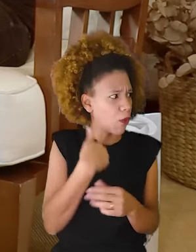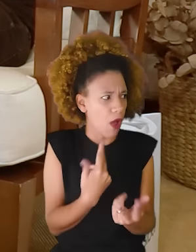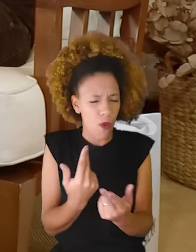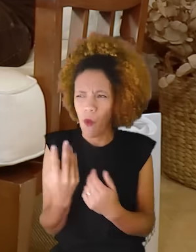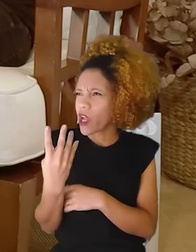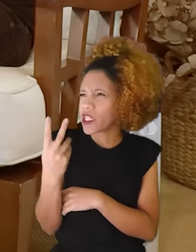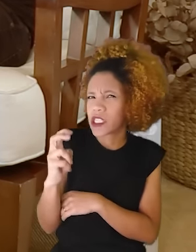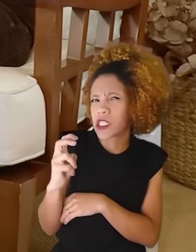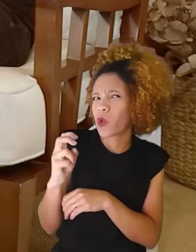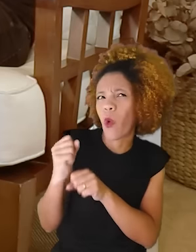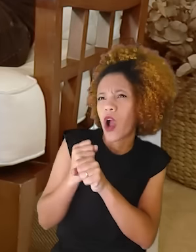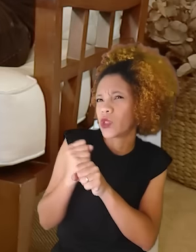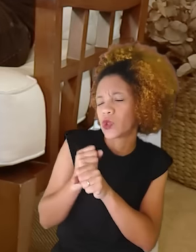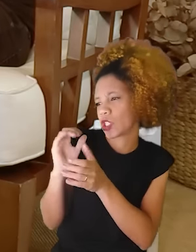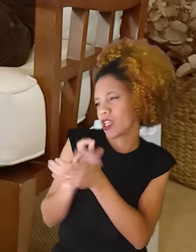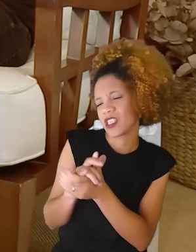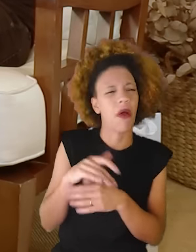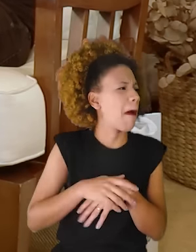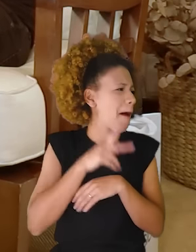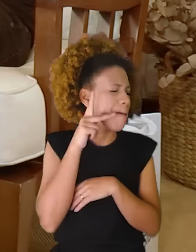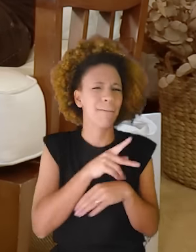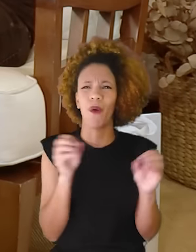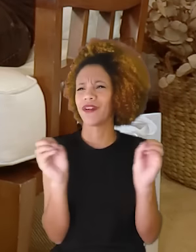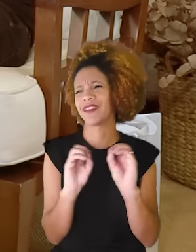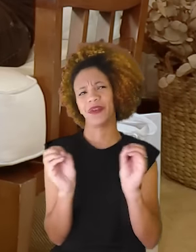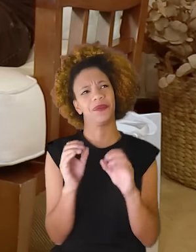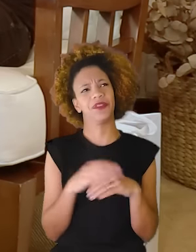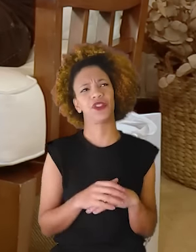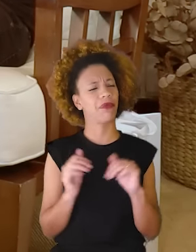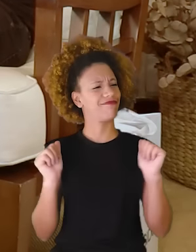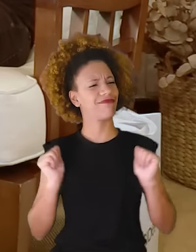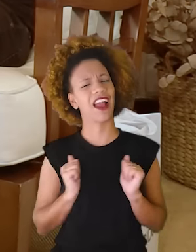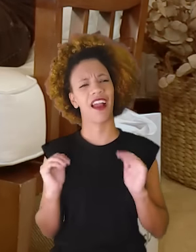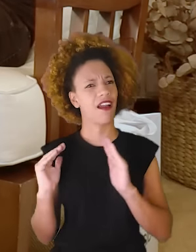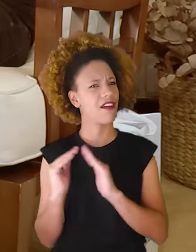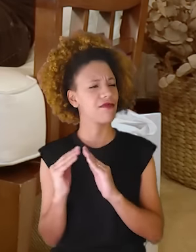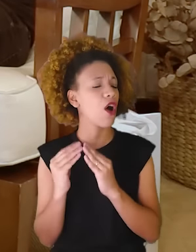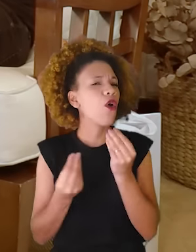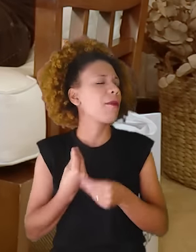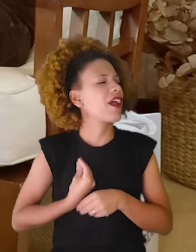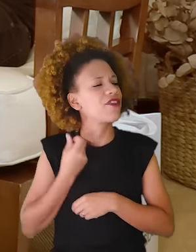anos de casado por por nenuma [ __ ] nenhuma não sai N casa como é que é a vida de um aposentado